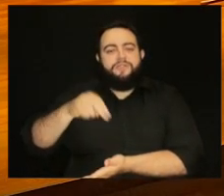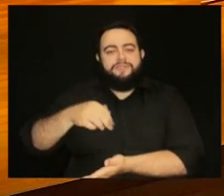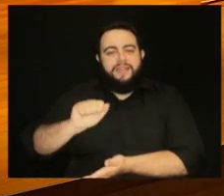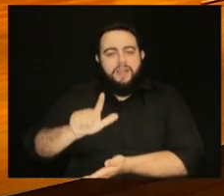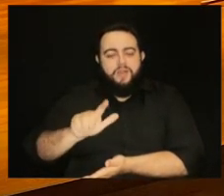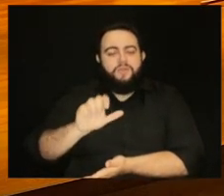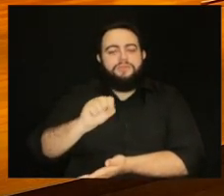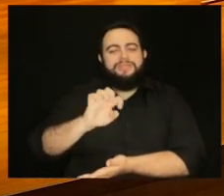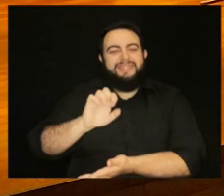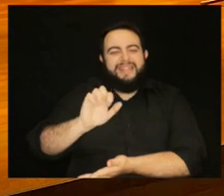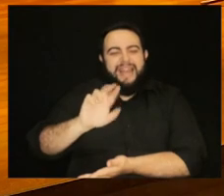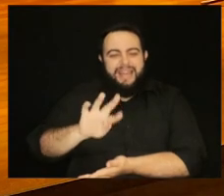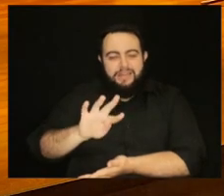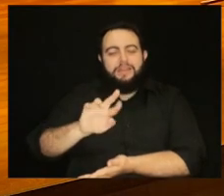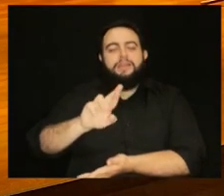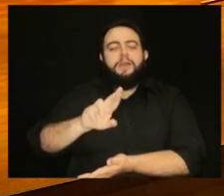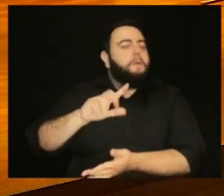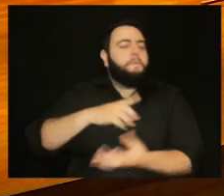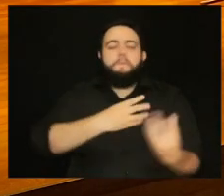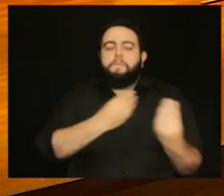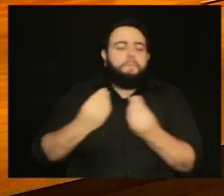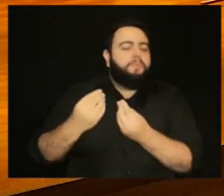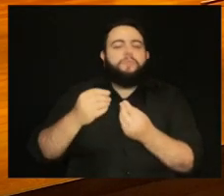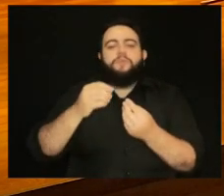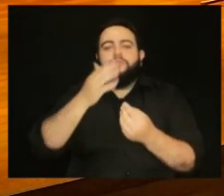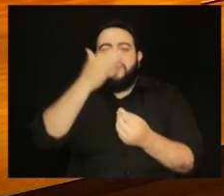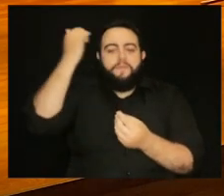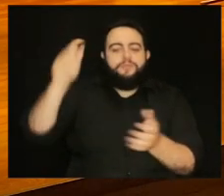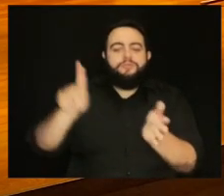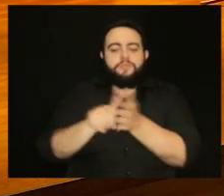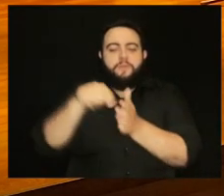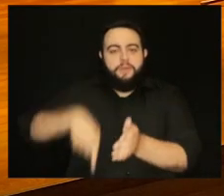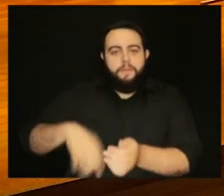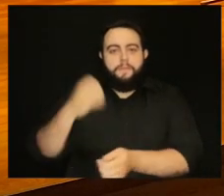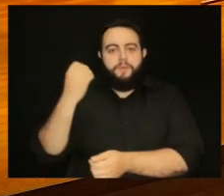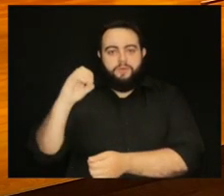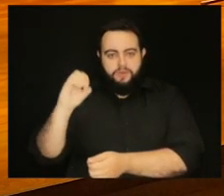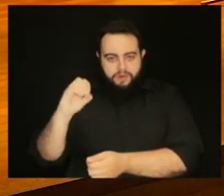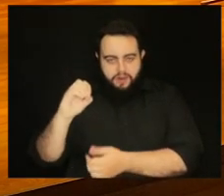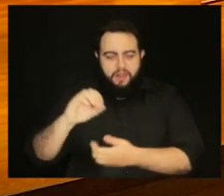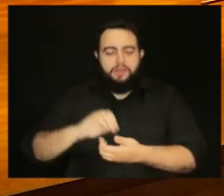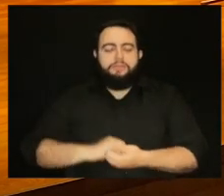de Porto Alegre, inclusive o Plauto Cruz que tem agora o filme dele tal, e a gente fez o filme sobre